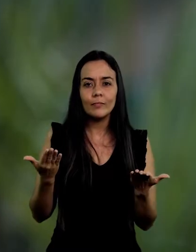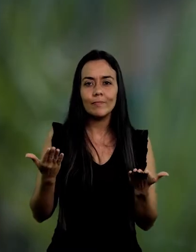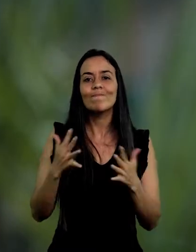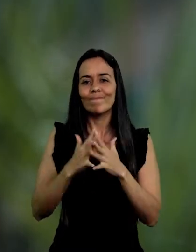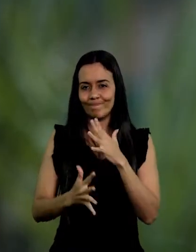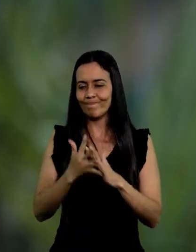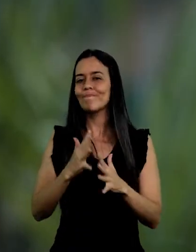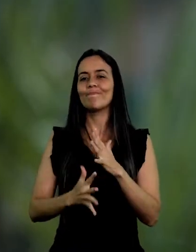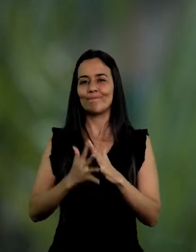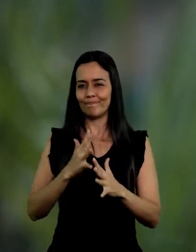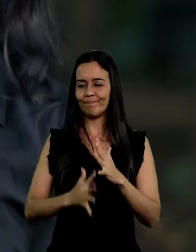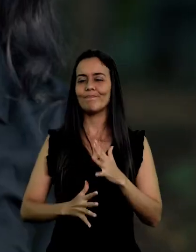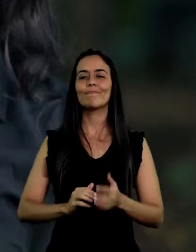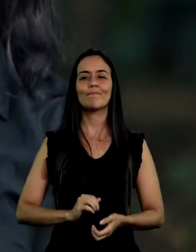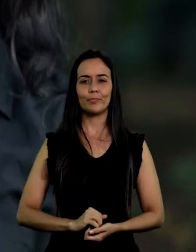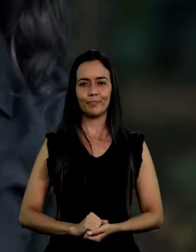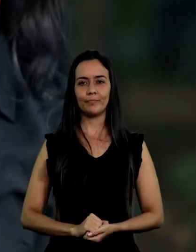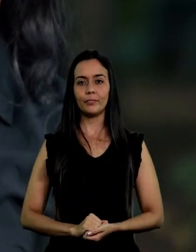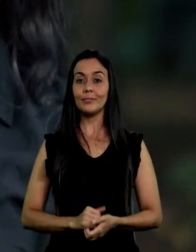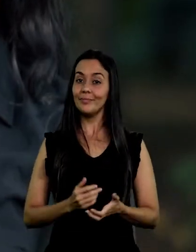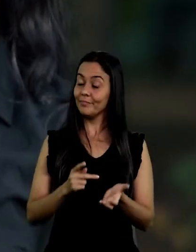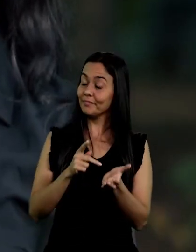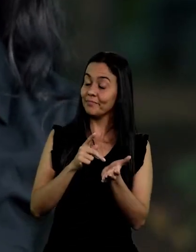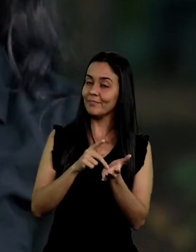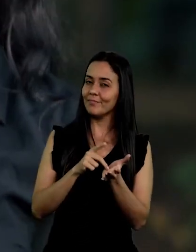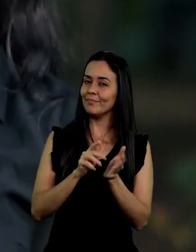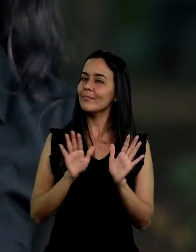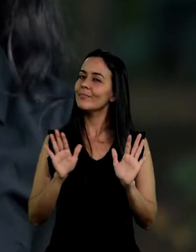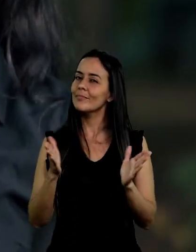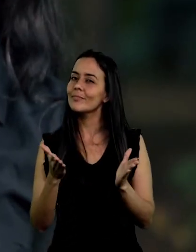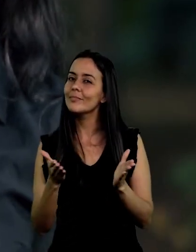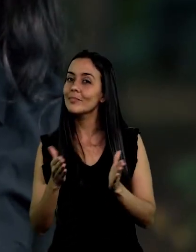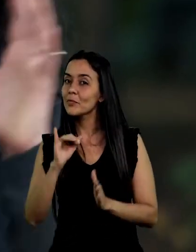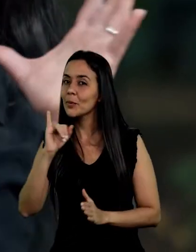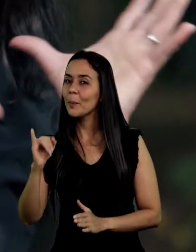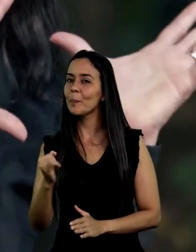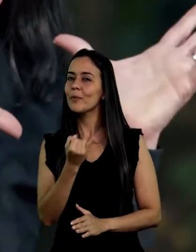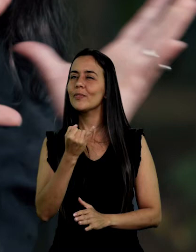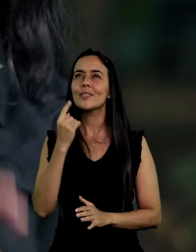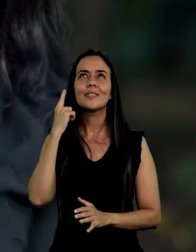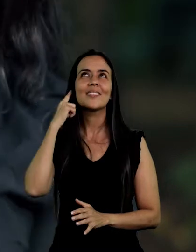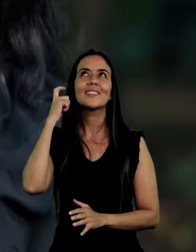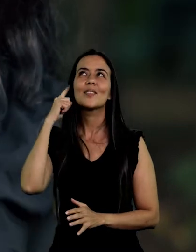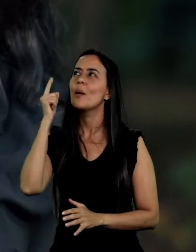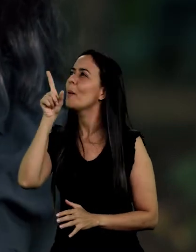Exatamente. É, né, Alexandre, vai aproveitando o ruidinho das Maritacas,